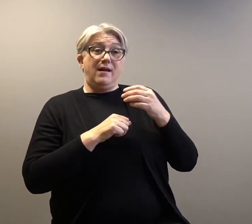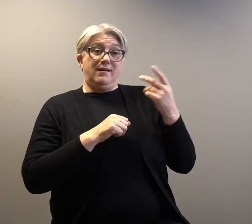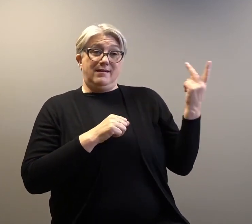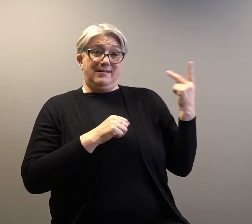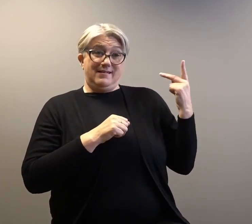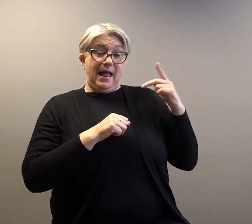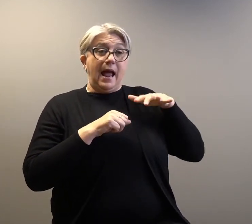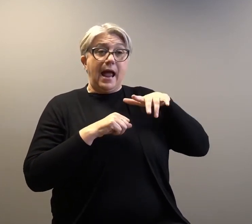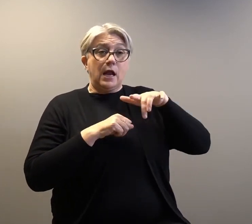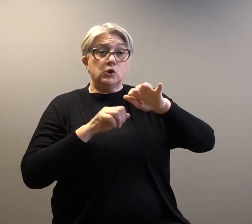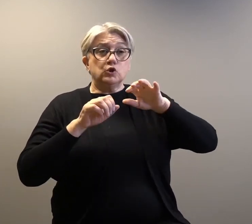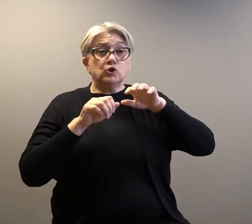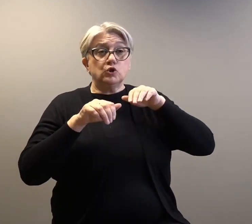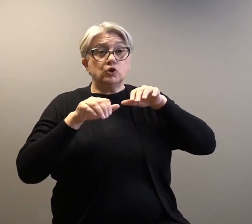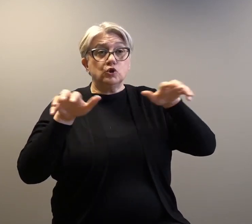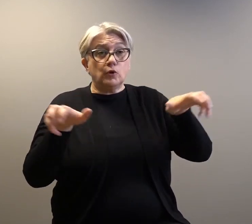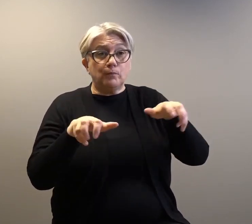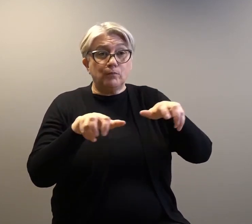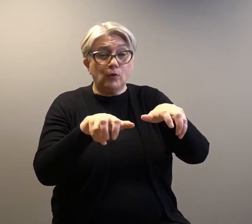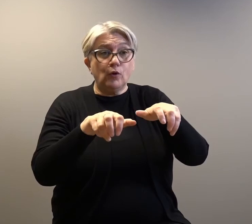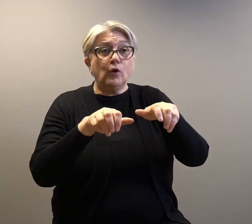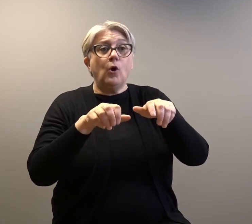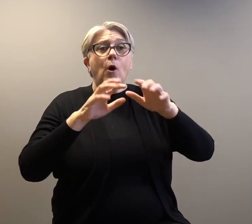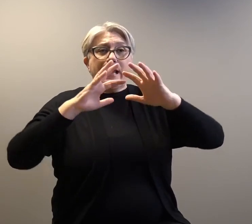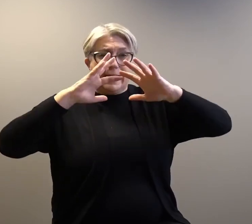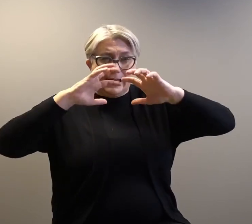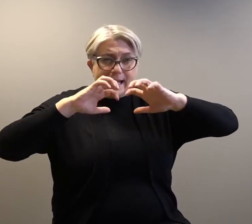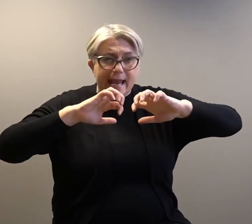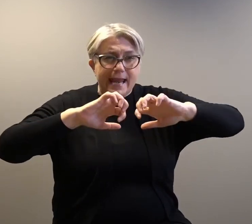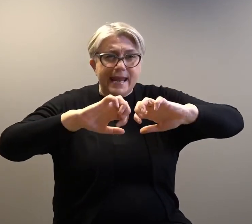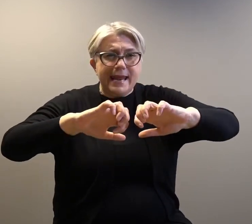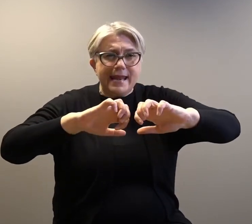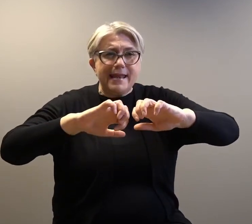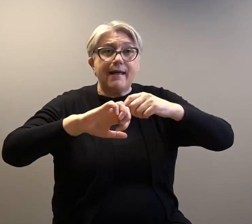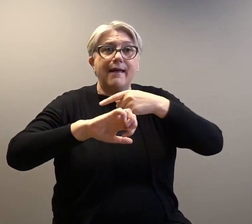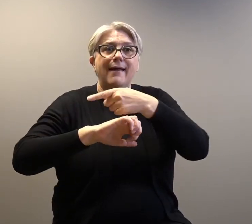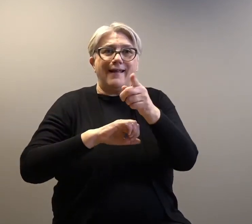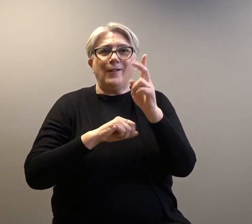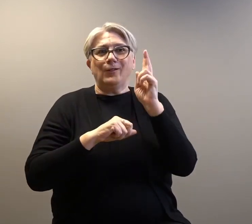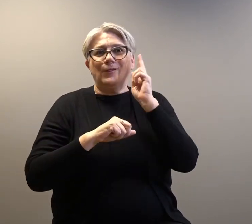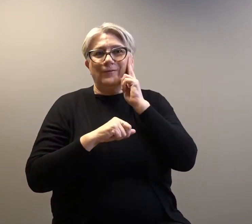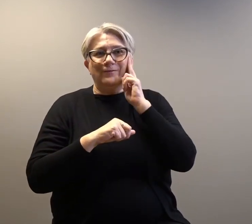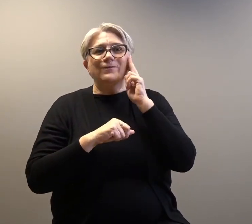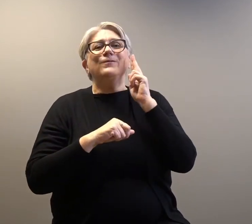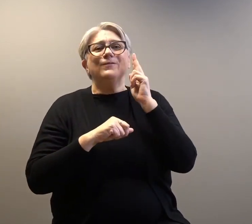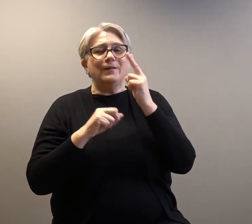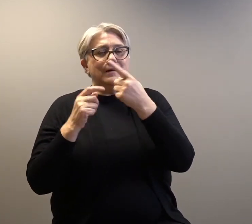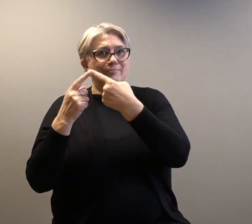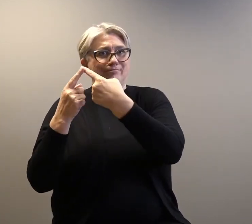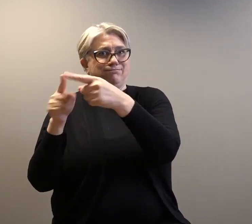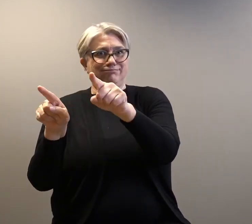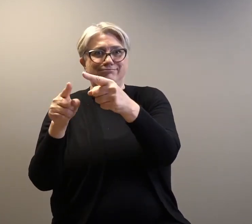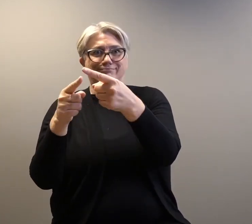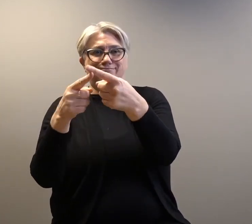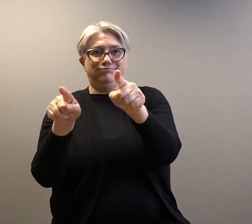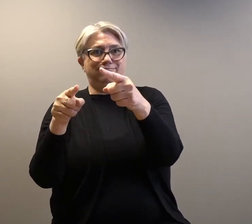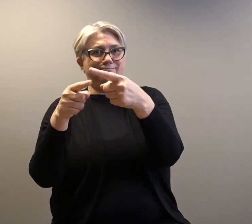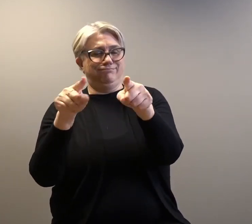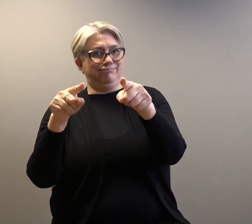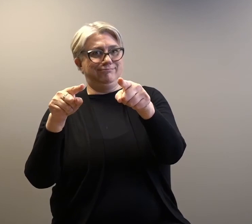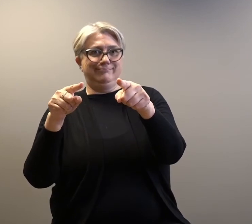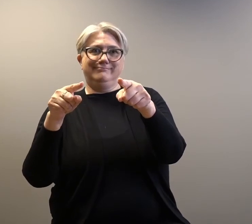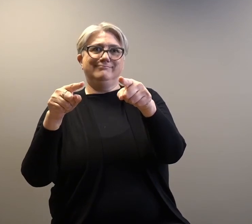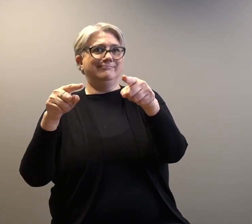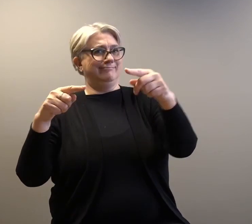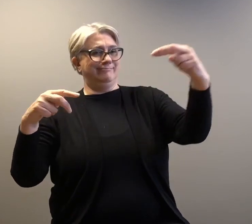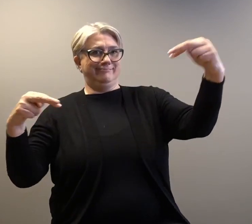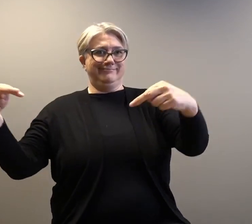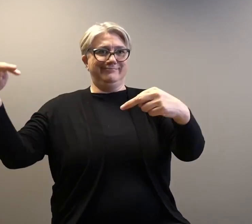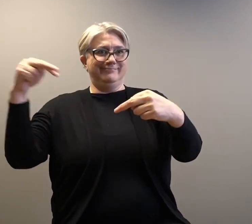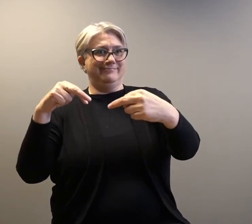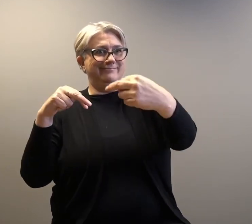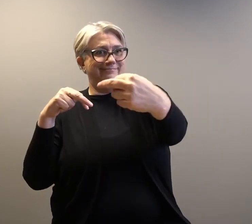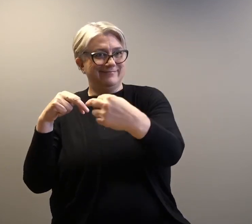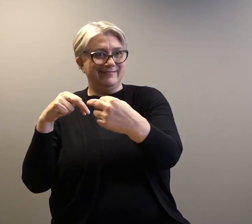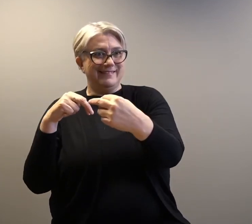Við gagnaöflun og greiningu gagna nýttum við ólík sjónarhorn